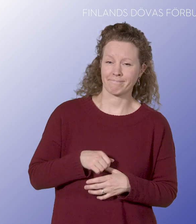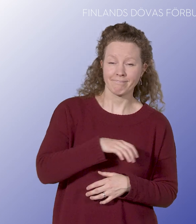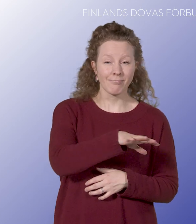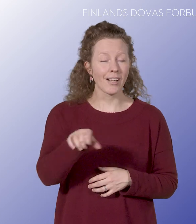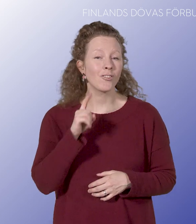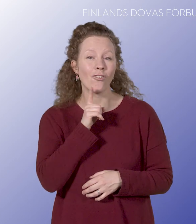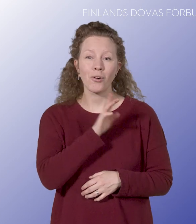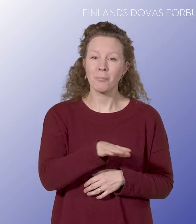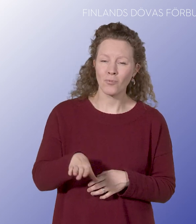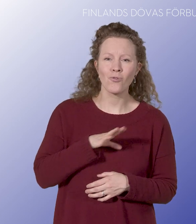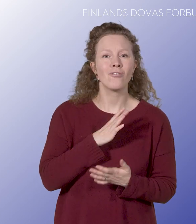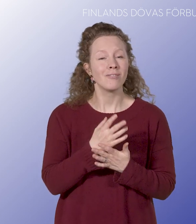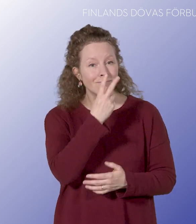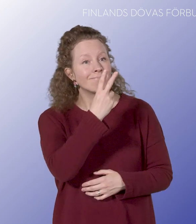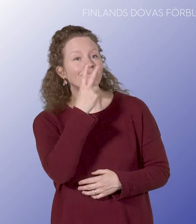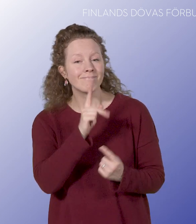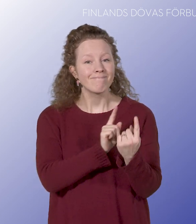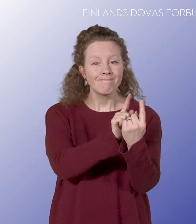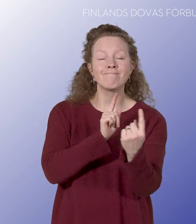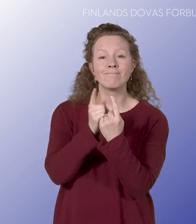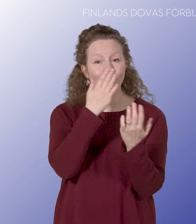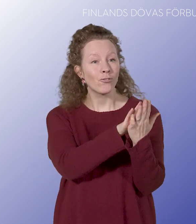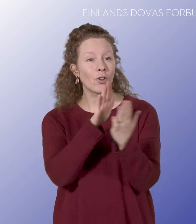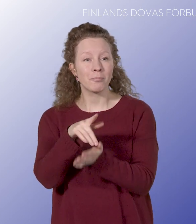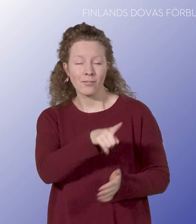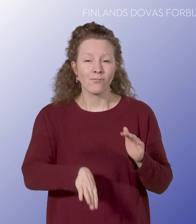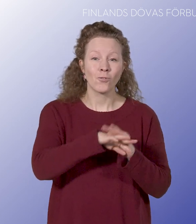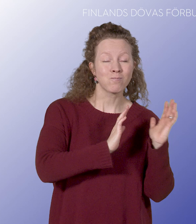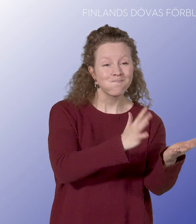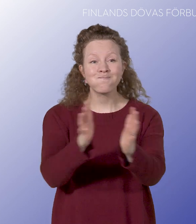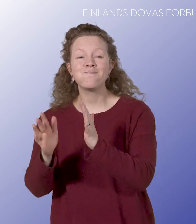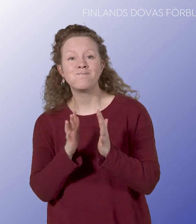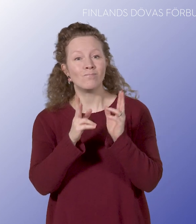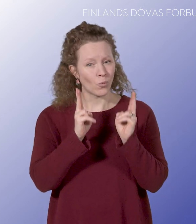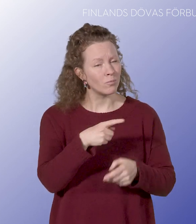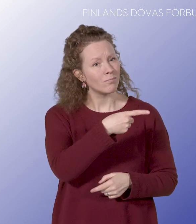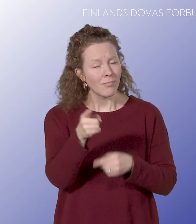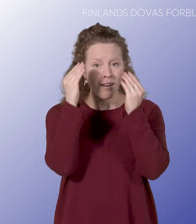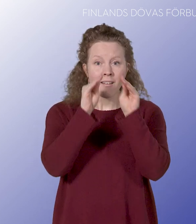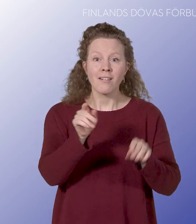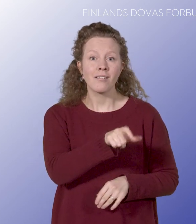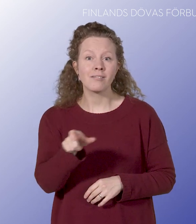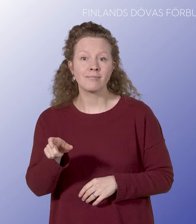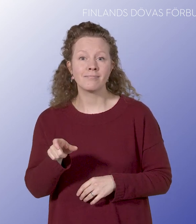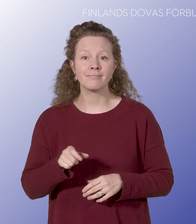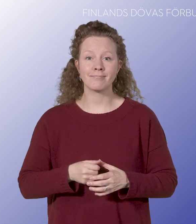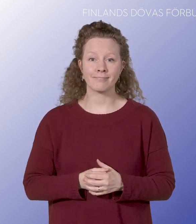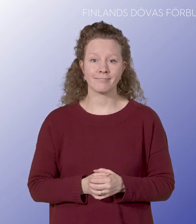Alla döva barn har rätt till fullt teckenspråkiga förebilder, - inklusive lärare.